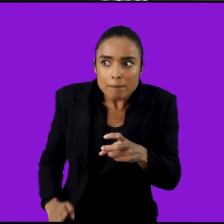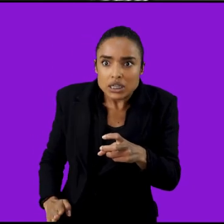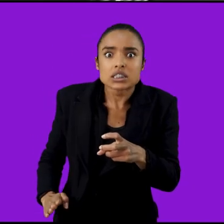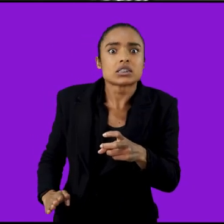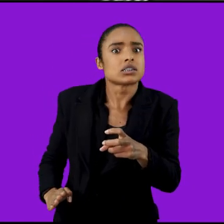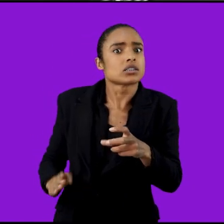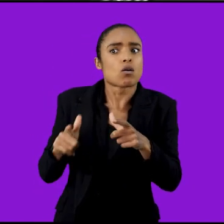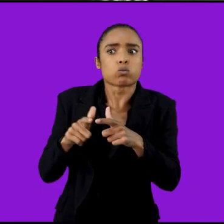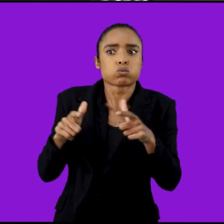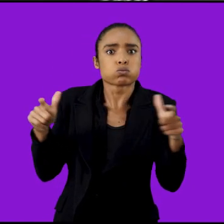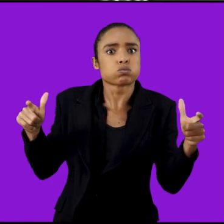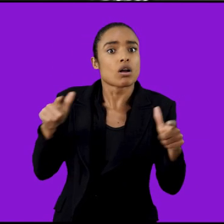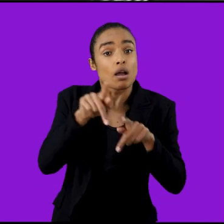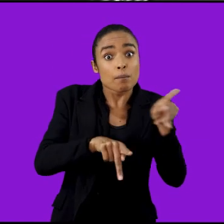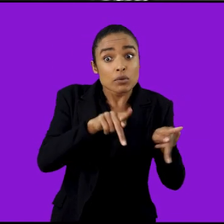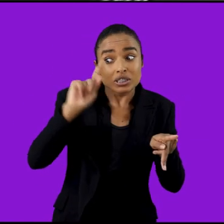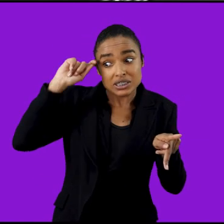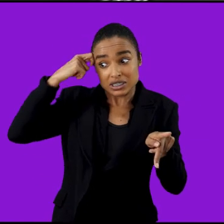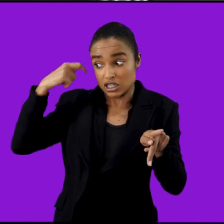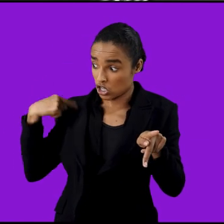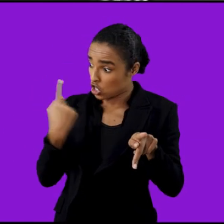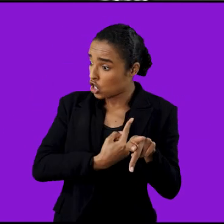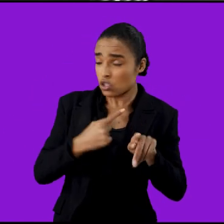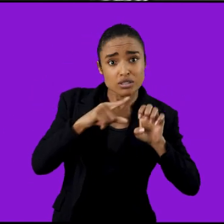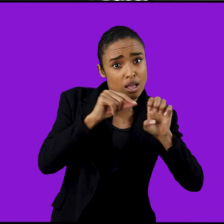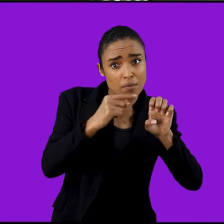é um processo muito natural a gente empreende desde que teve a abolição e a gente traz…